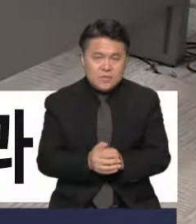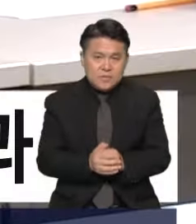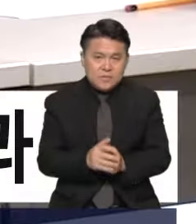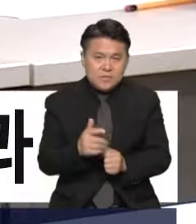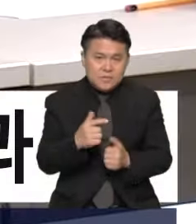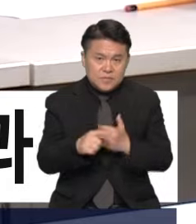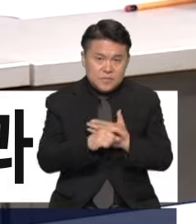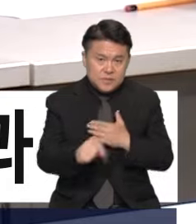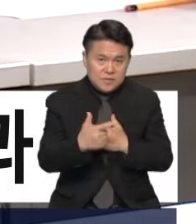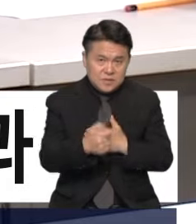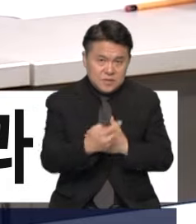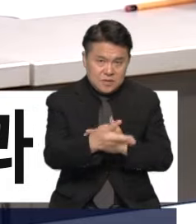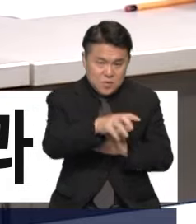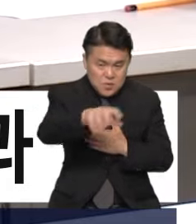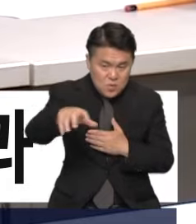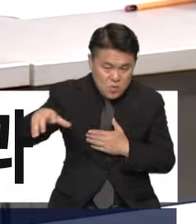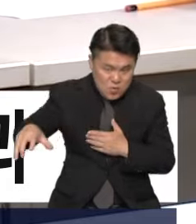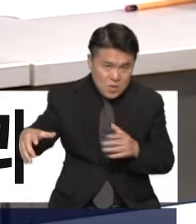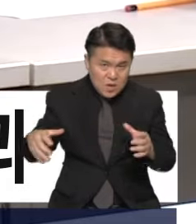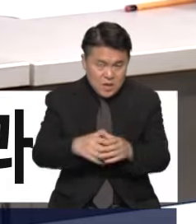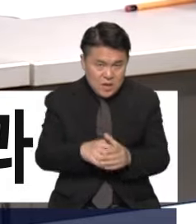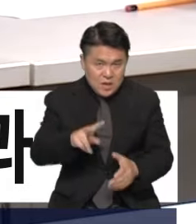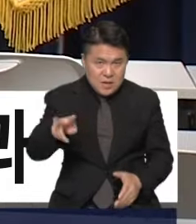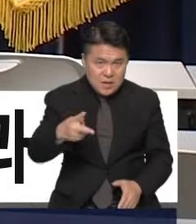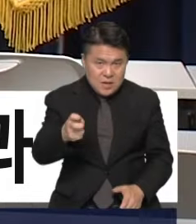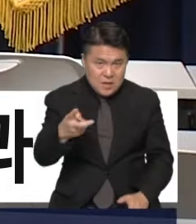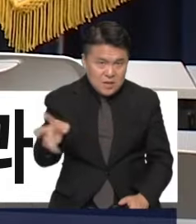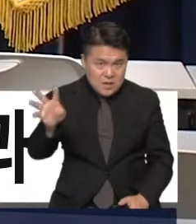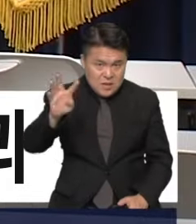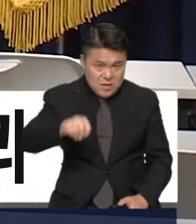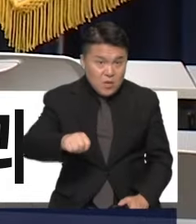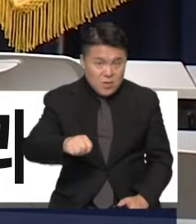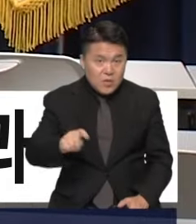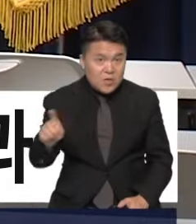약 222억 원의 제재부가금을 부과하지 않은 걸로 파악됐습니다.